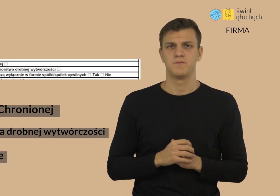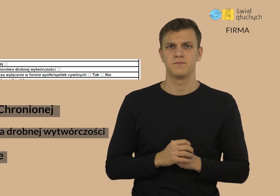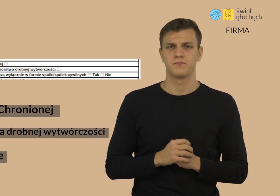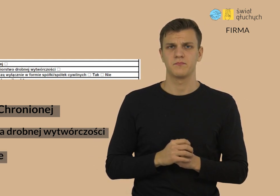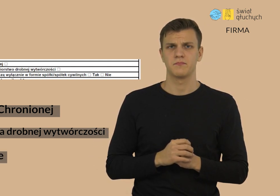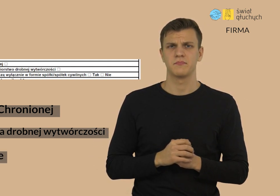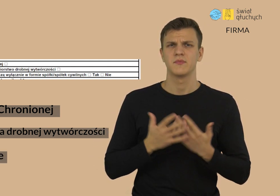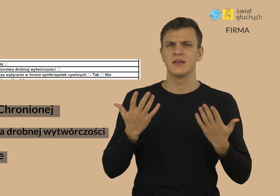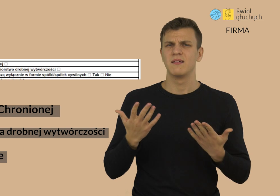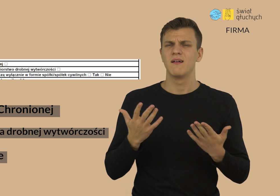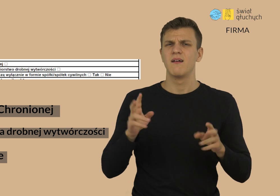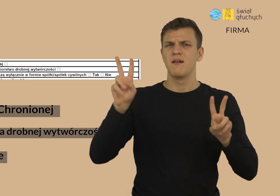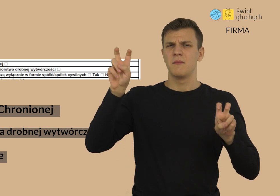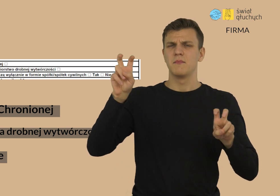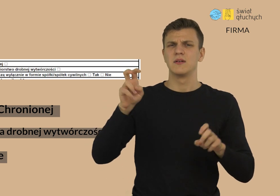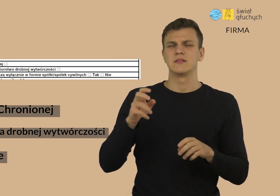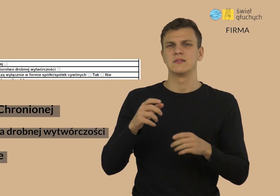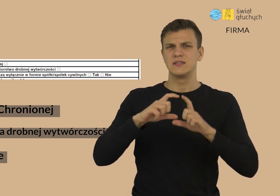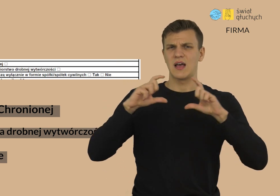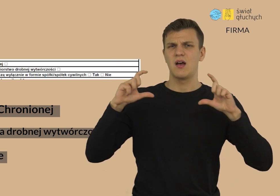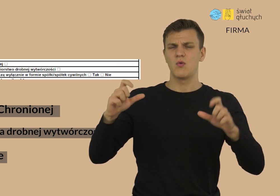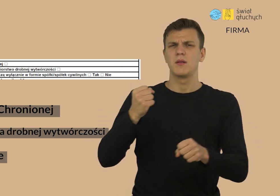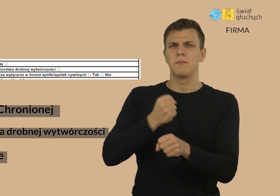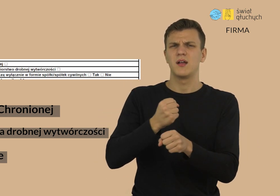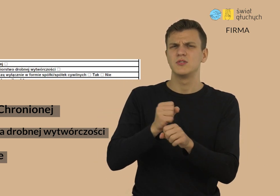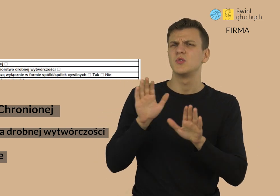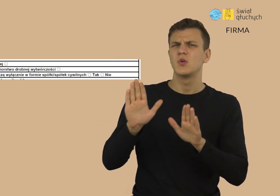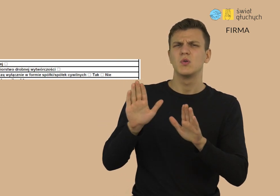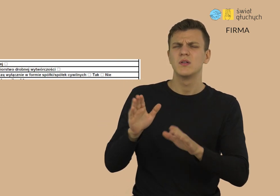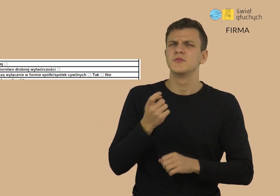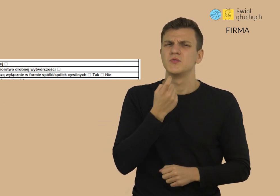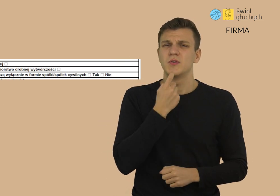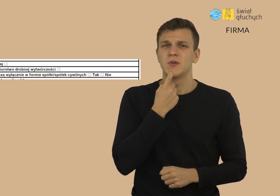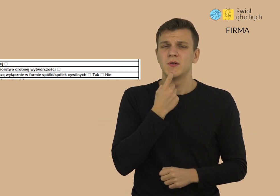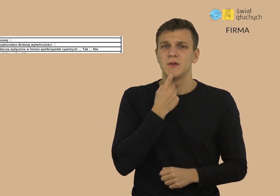Na czym polega zakład pracy chronionej?